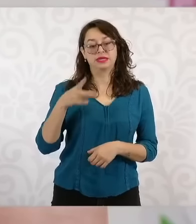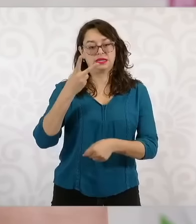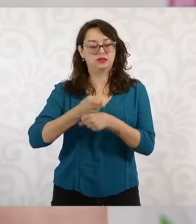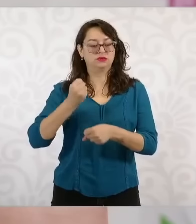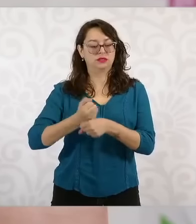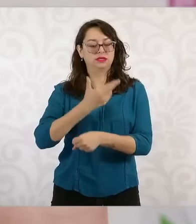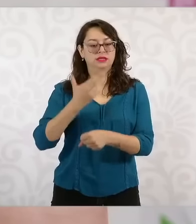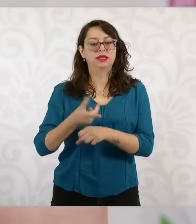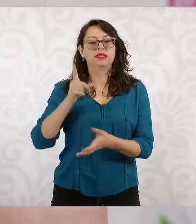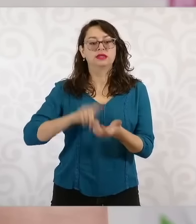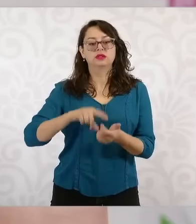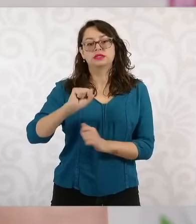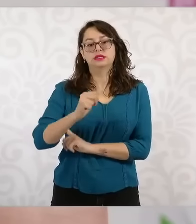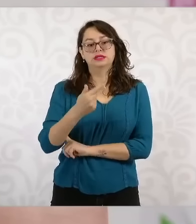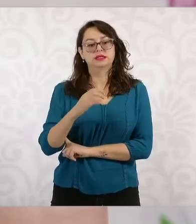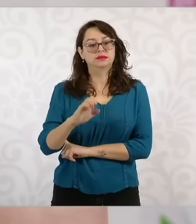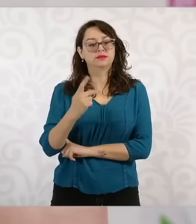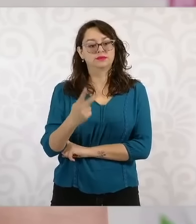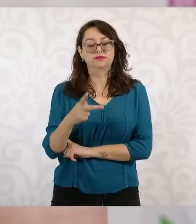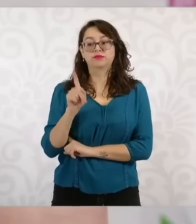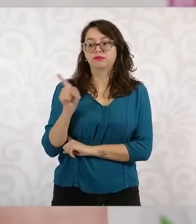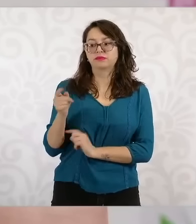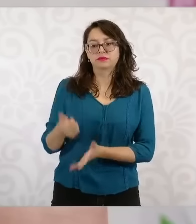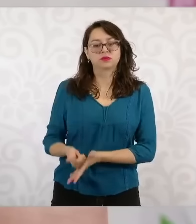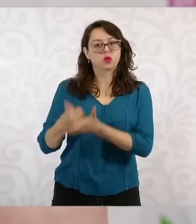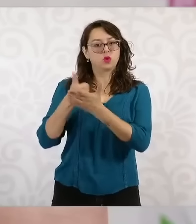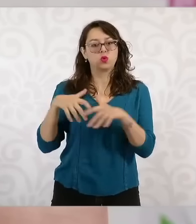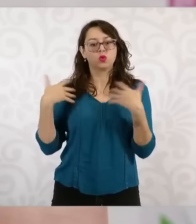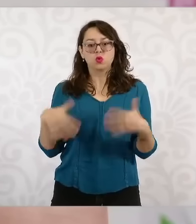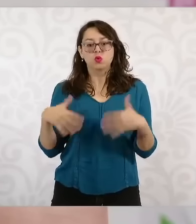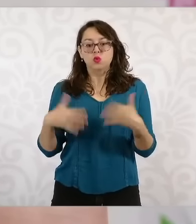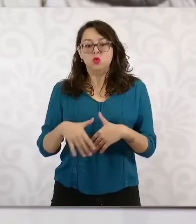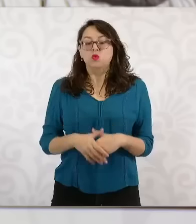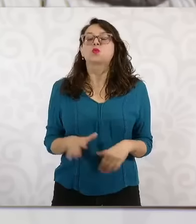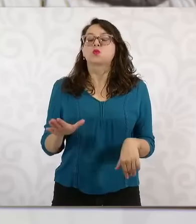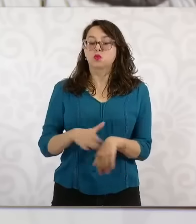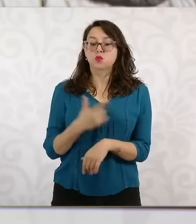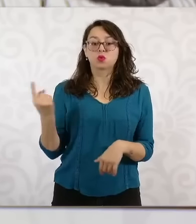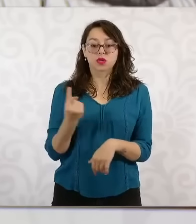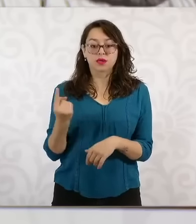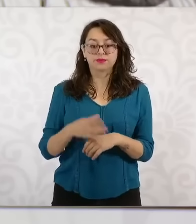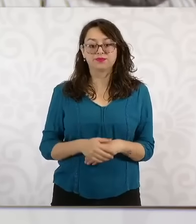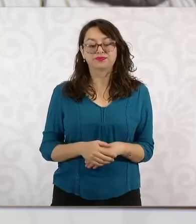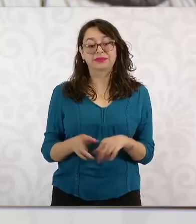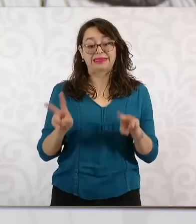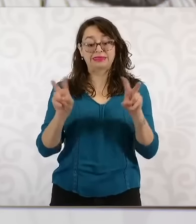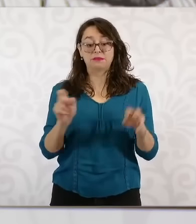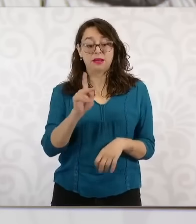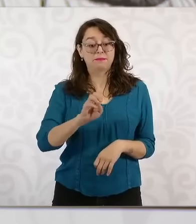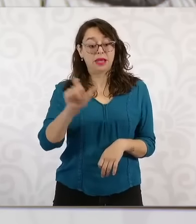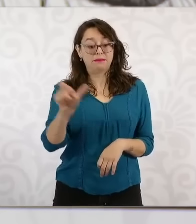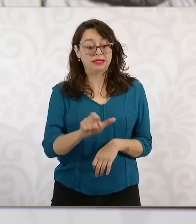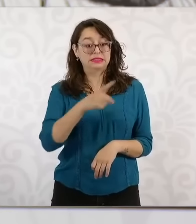Ella es una de las arquitectas de que haya disminuido la deuda en Pemex. Y ahora eh nos